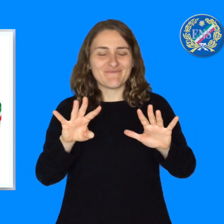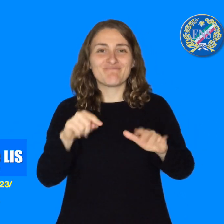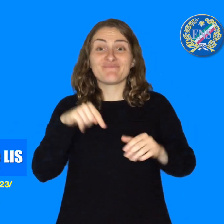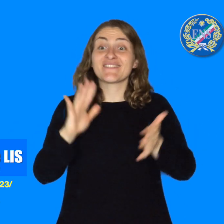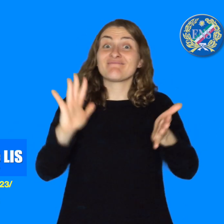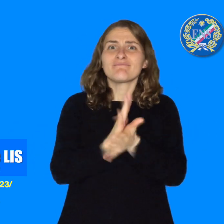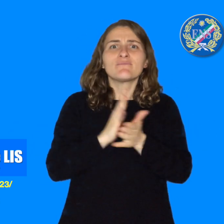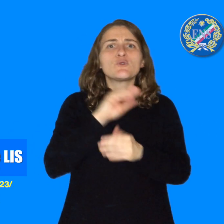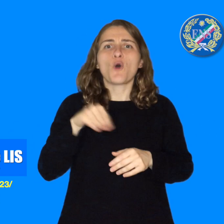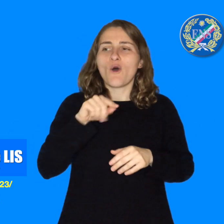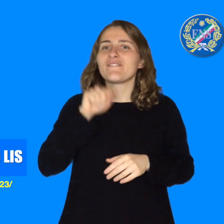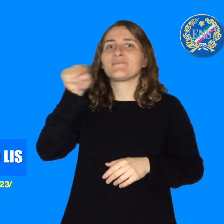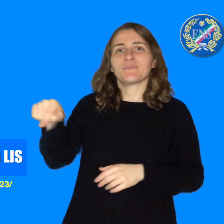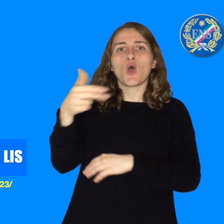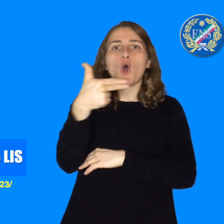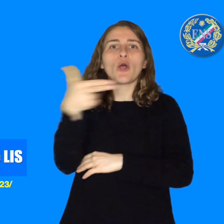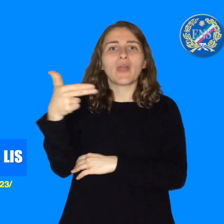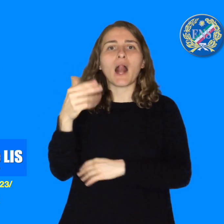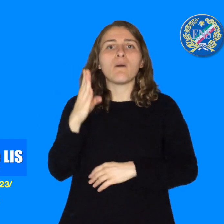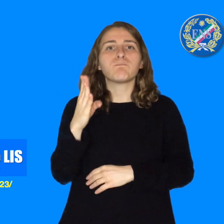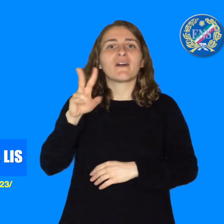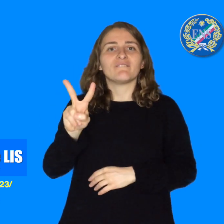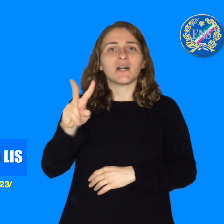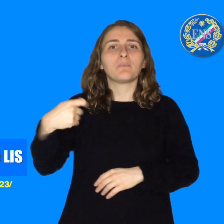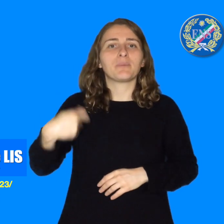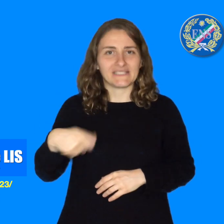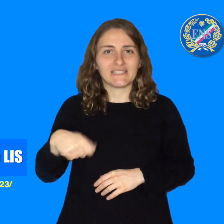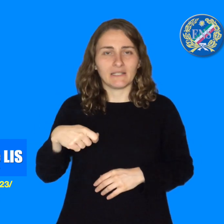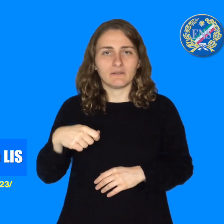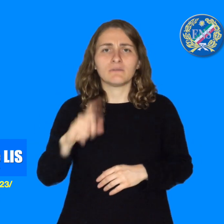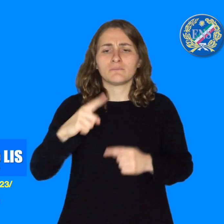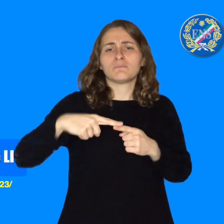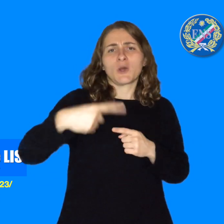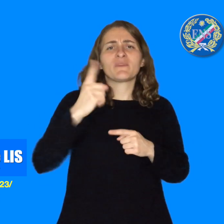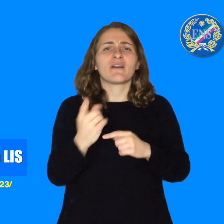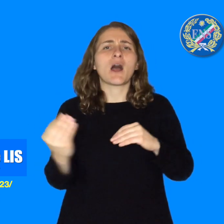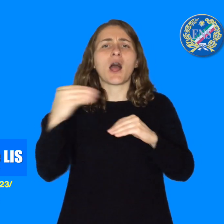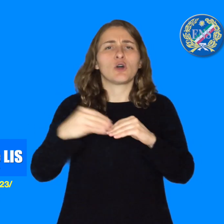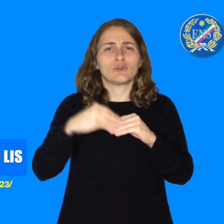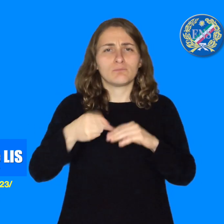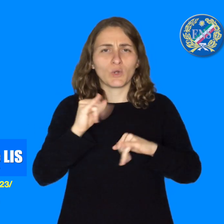La cena si svolgerà presso il BV Presidente Hotel, prossimamente vi daremo tutti i dettagli.